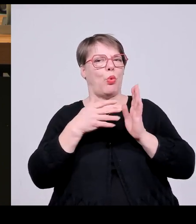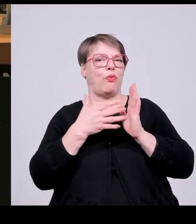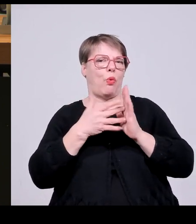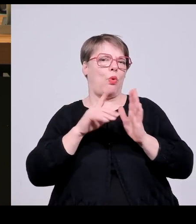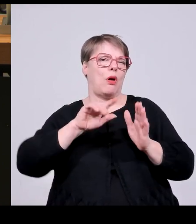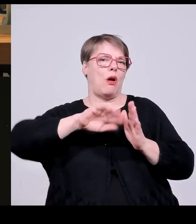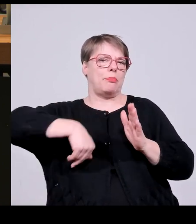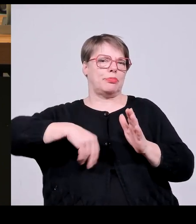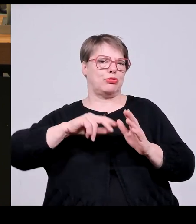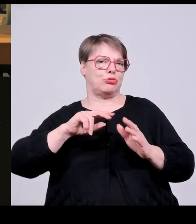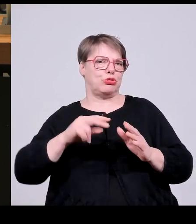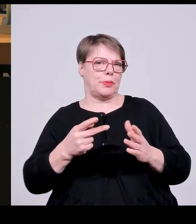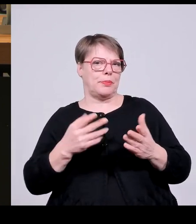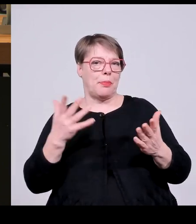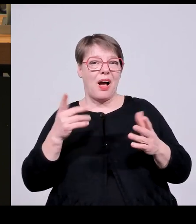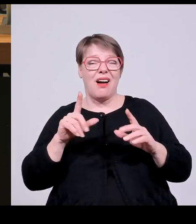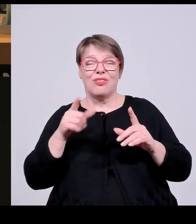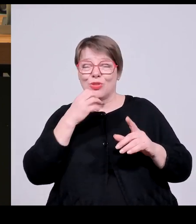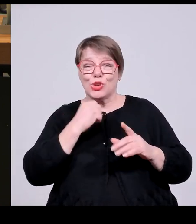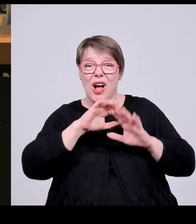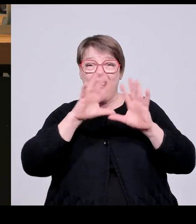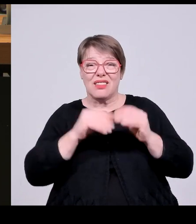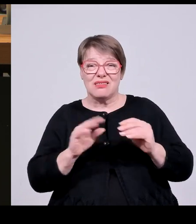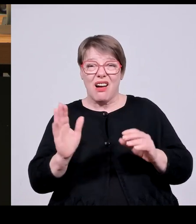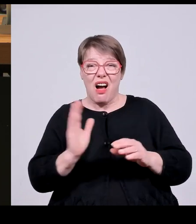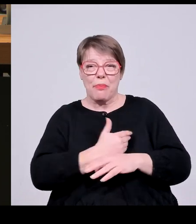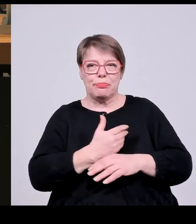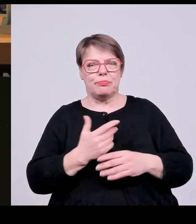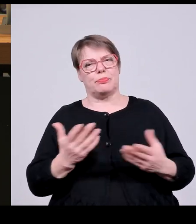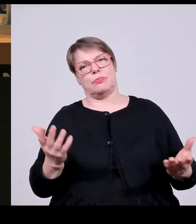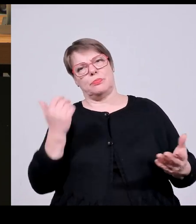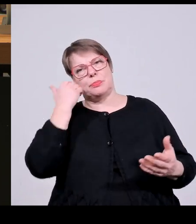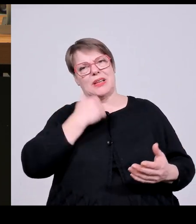Wollen Sie Parks ohne Bäume? Meine Damen und Herren, das kann nicht ernst gemeint sein. (Beifall)